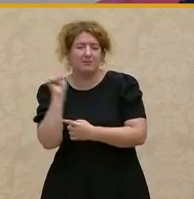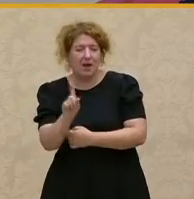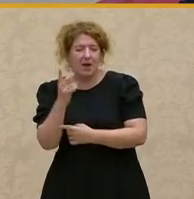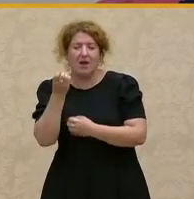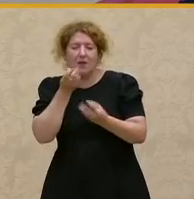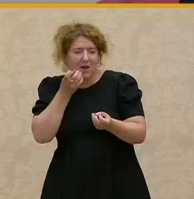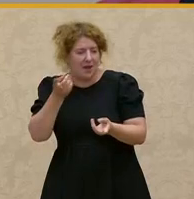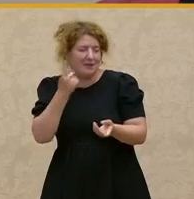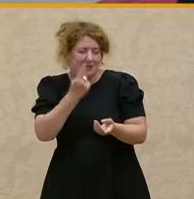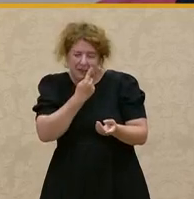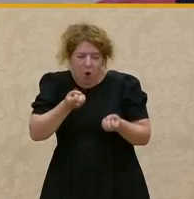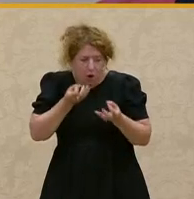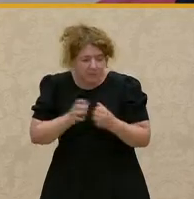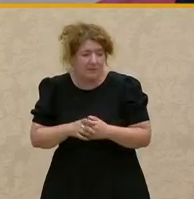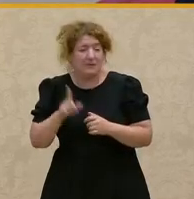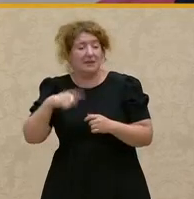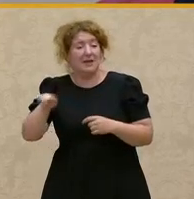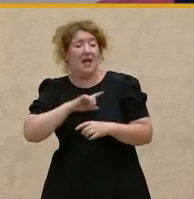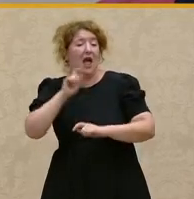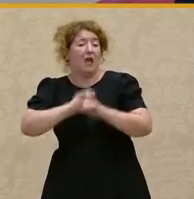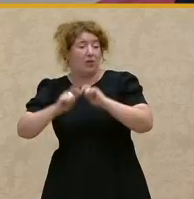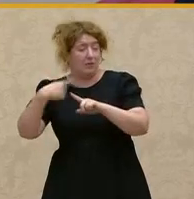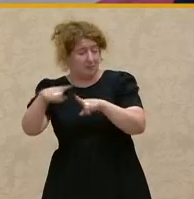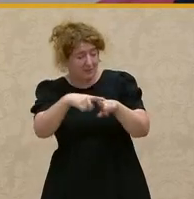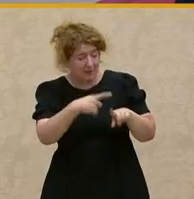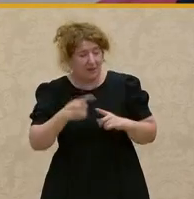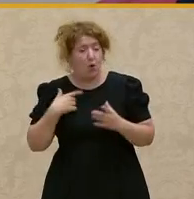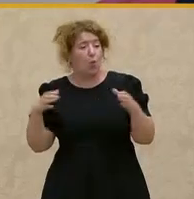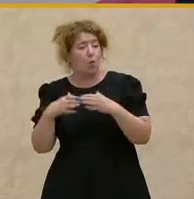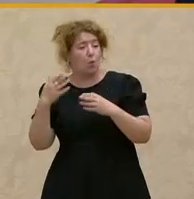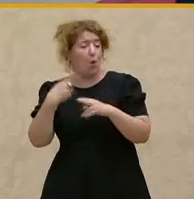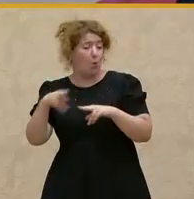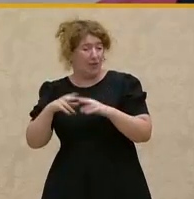de todos los grupos políticos que han participado en esta jornada. Su presencia